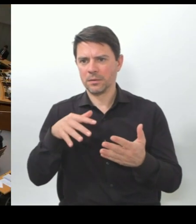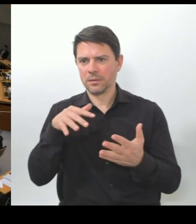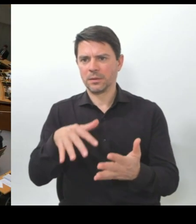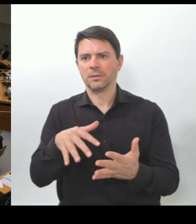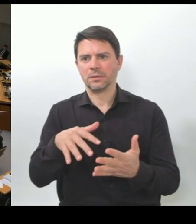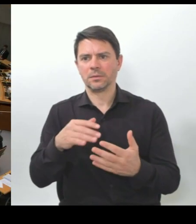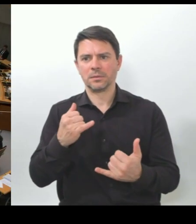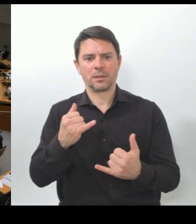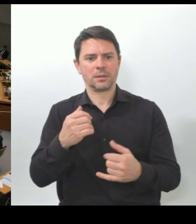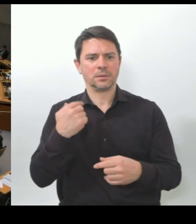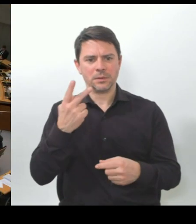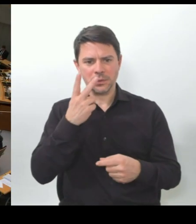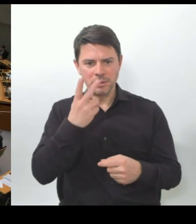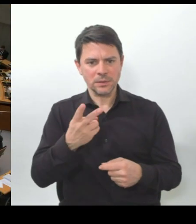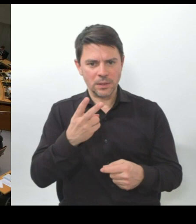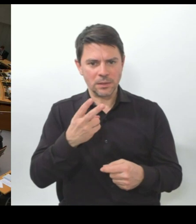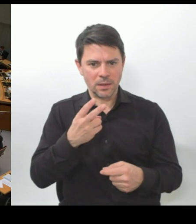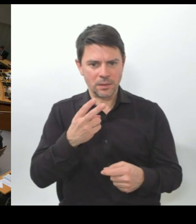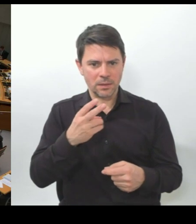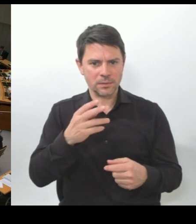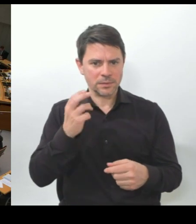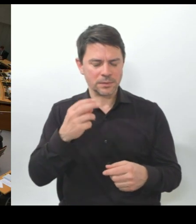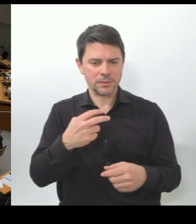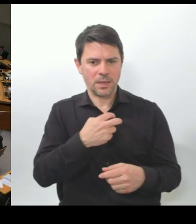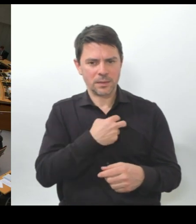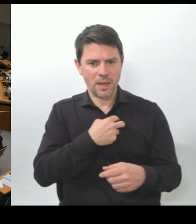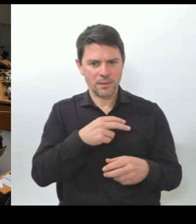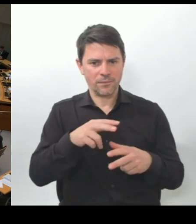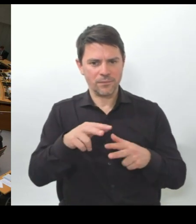(Beifall) (Rednerwechsel) Für die Fraktionen Abgeordnete lat. das wort